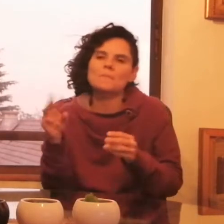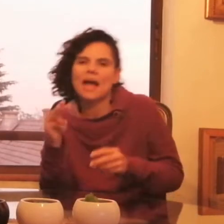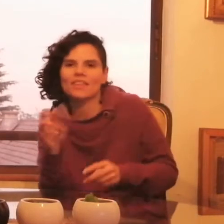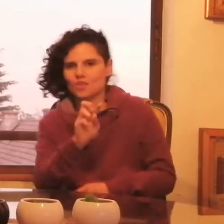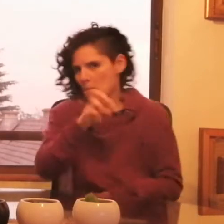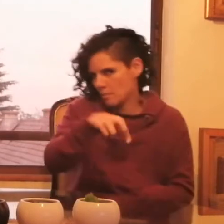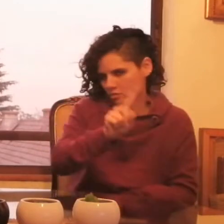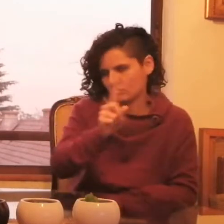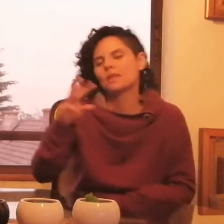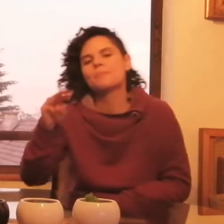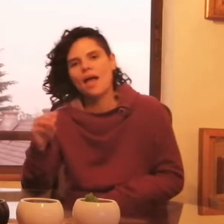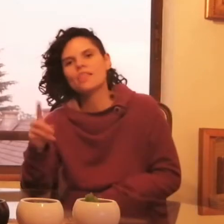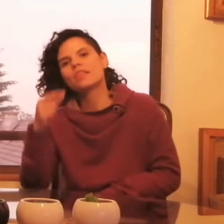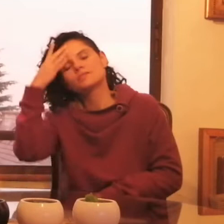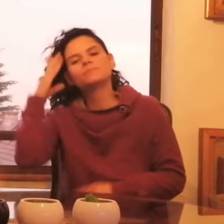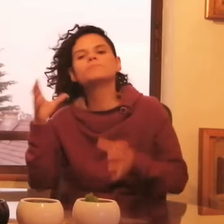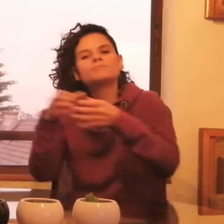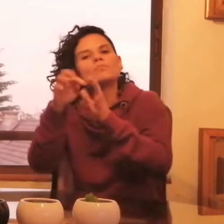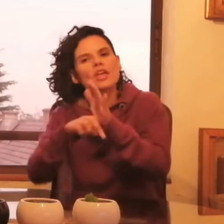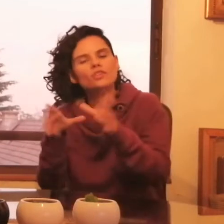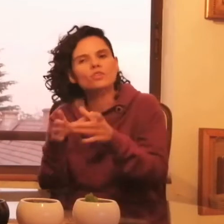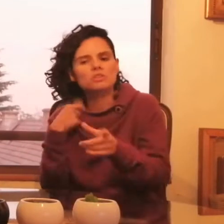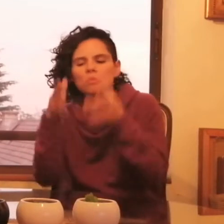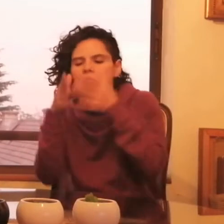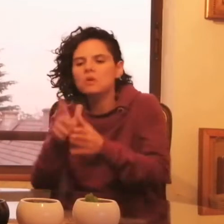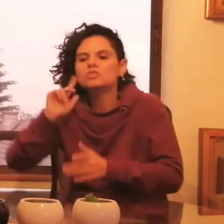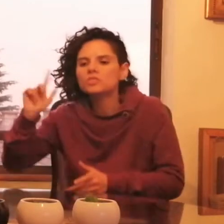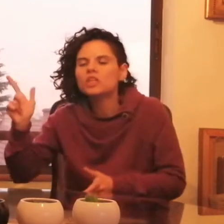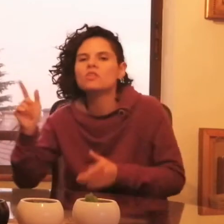y entonces me dedique en la parte de sonido, como más a radio básicamente a